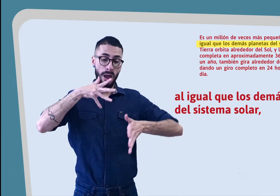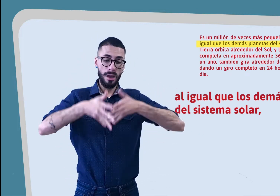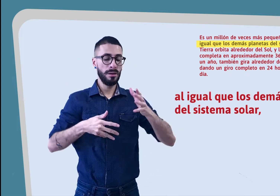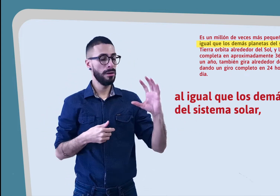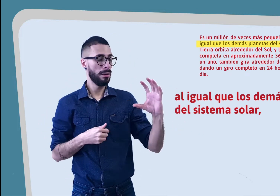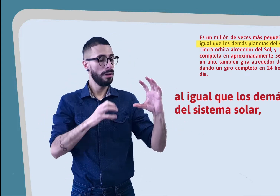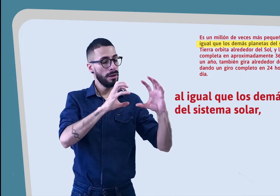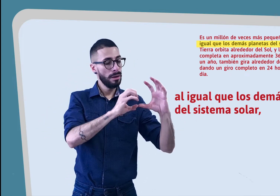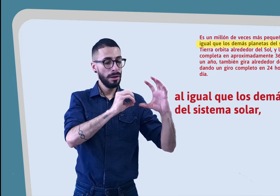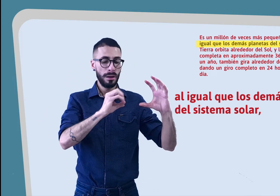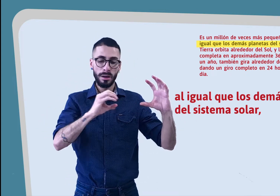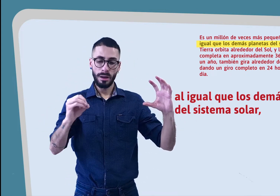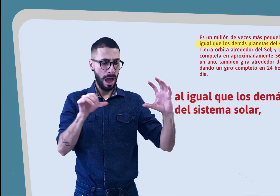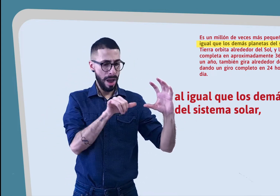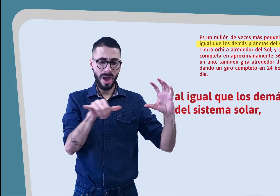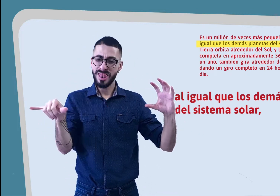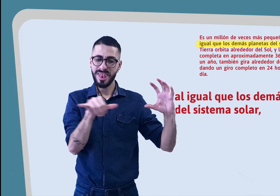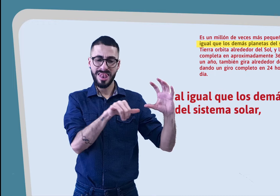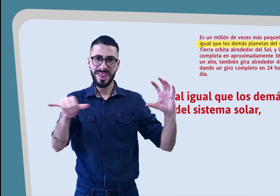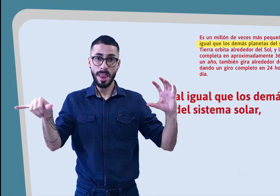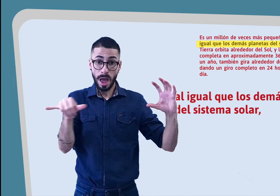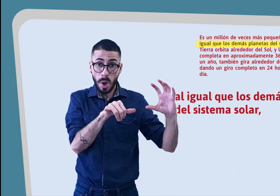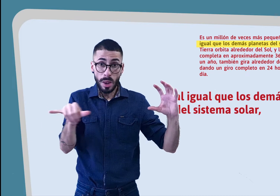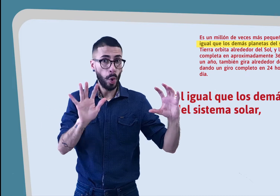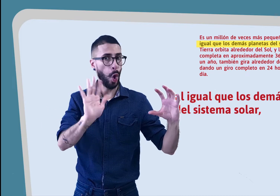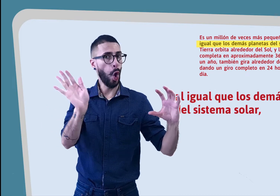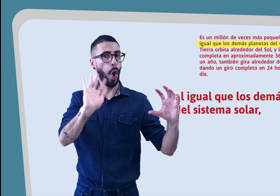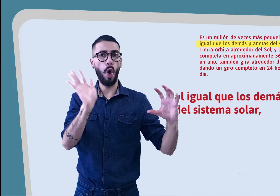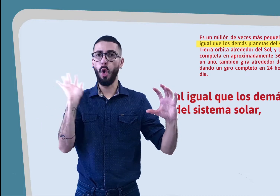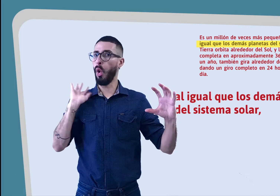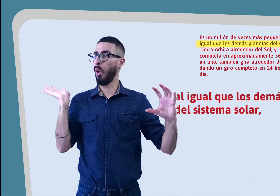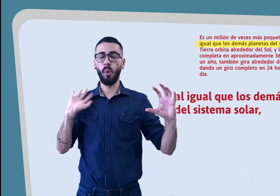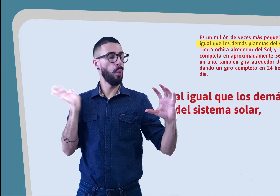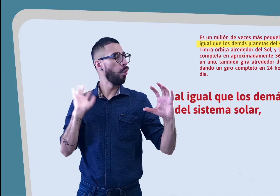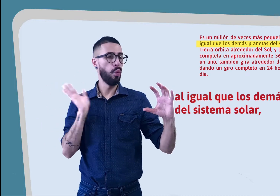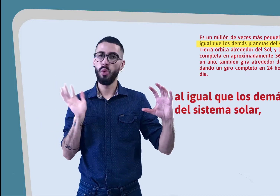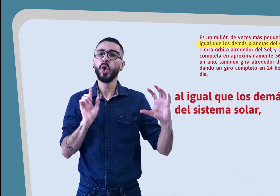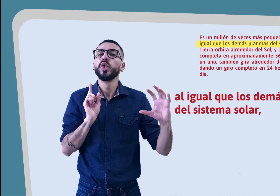Esta seña para igual es incorrecta. Pues los planetas no son iguales.